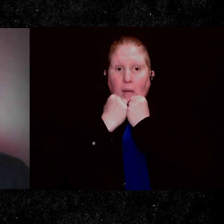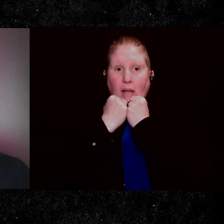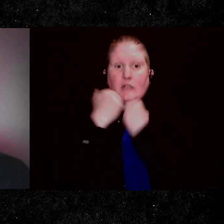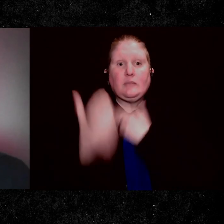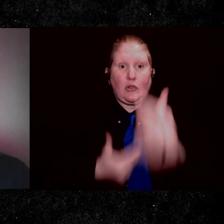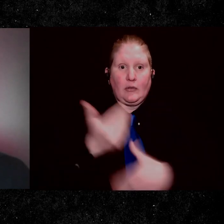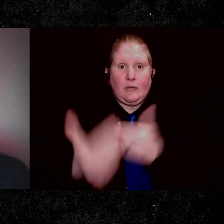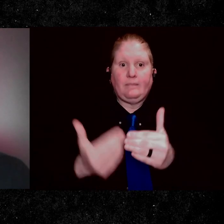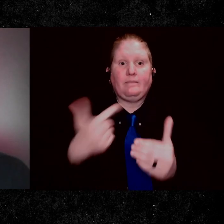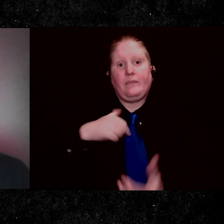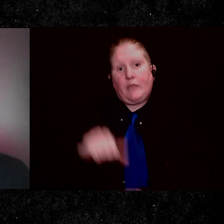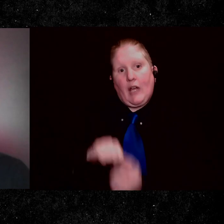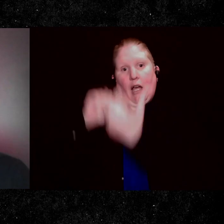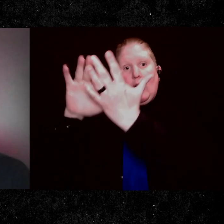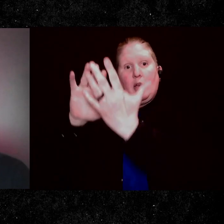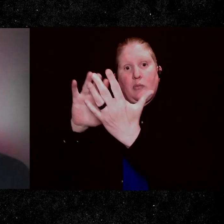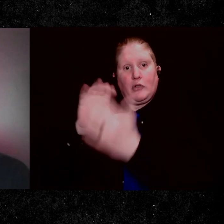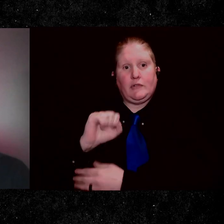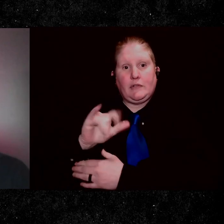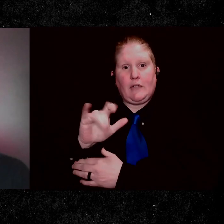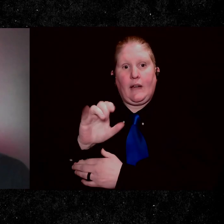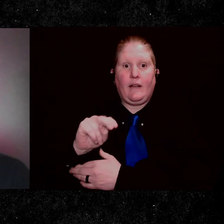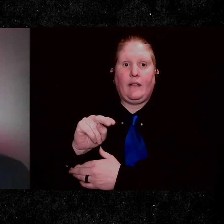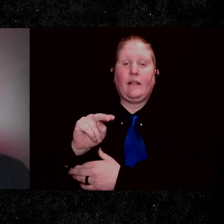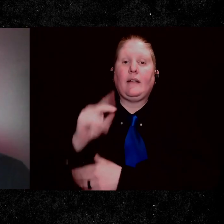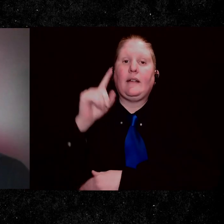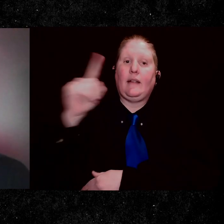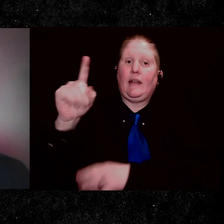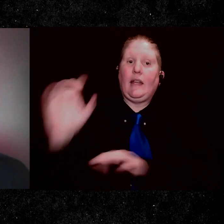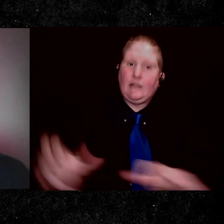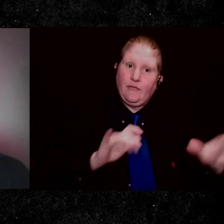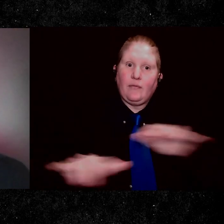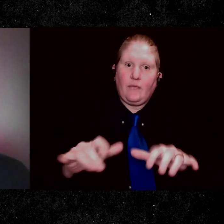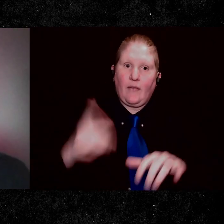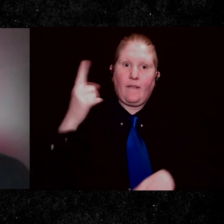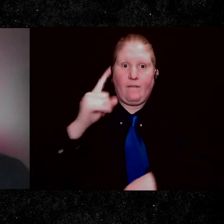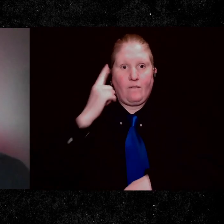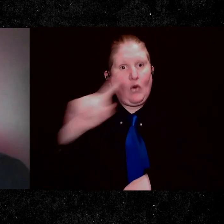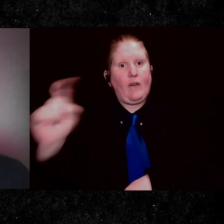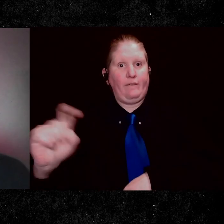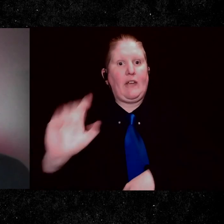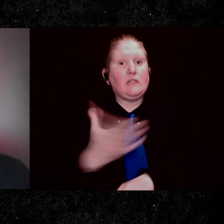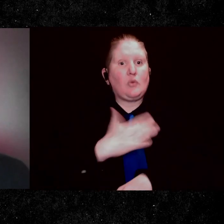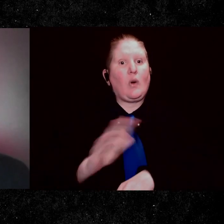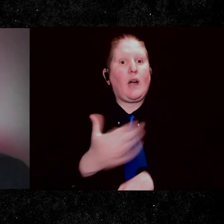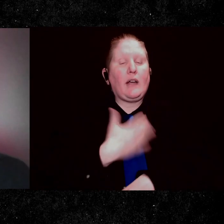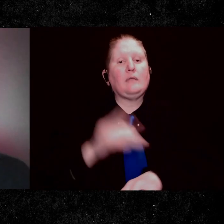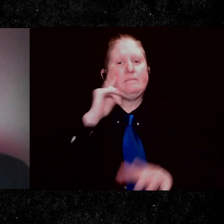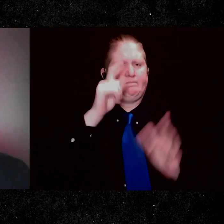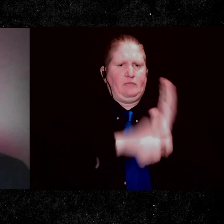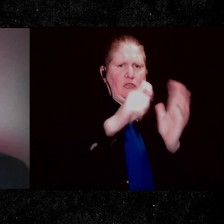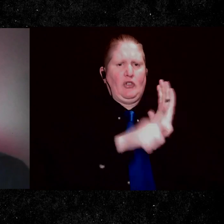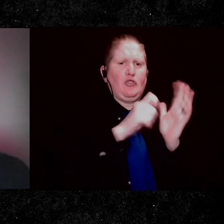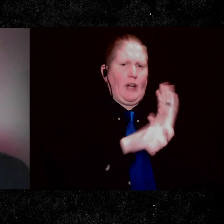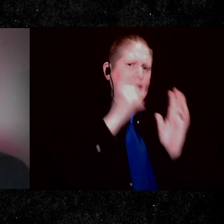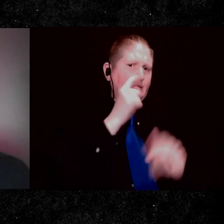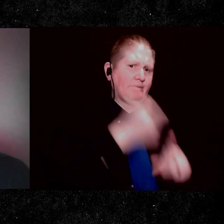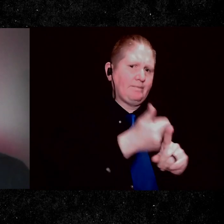me acerqué a Silen, la empresa es de Phoenix quien era estudiante de composición musical en CU Boulder sobre escribir juntos una canción sobre el miedo blanco